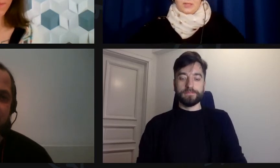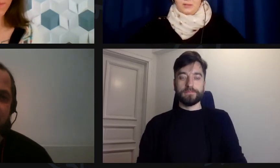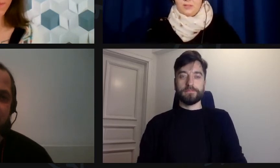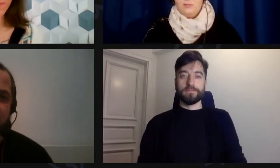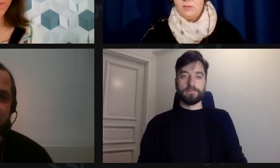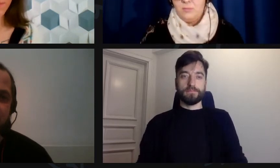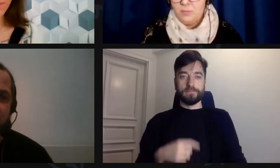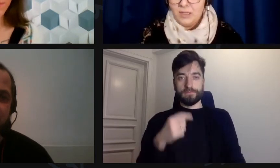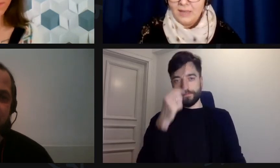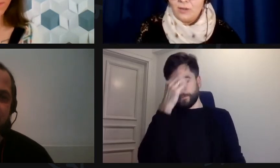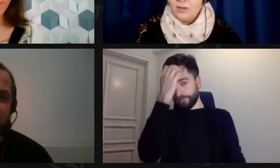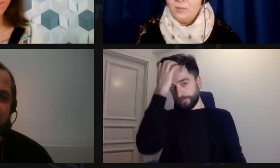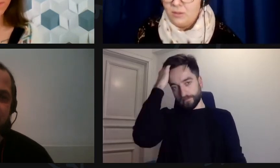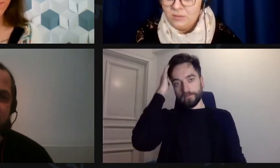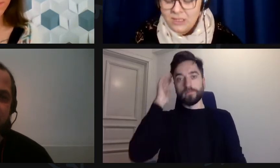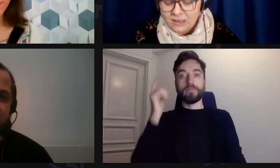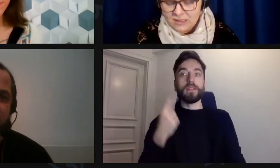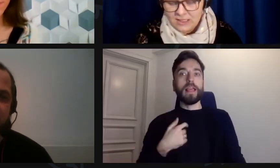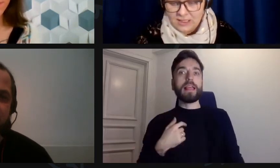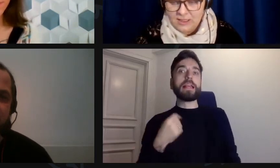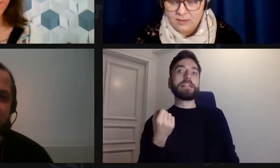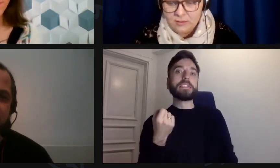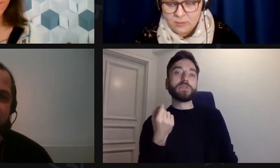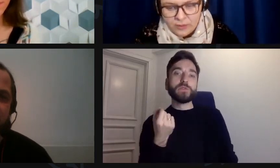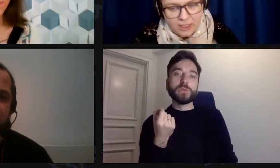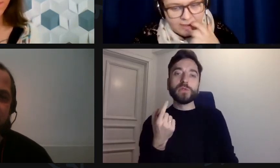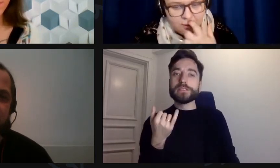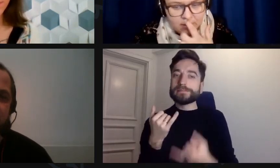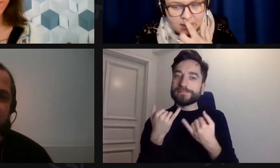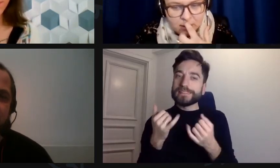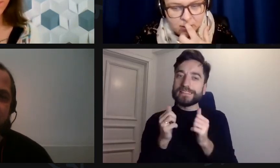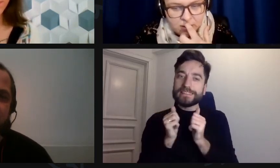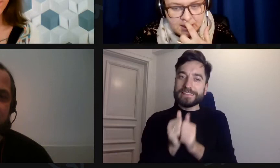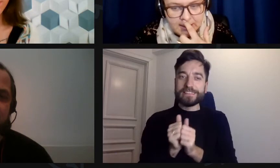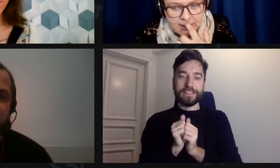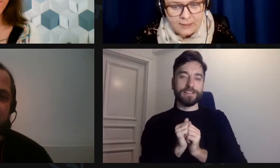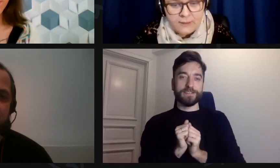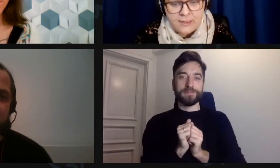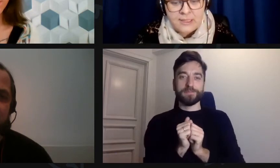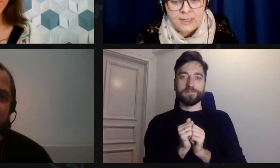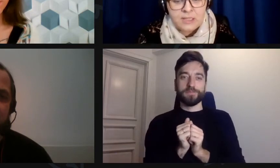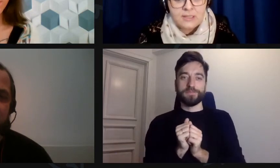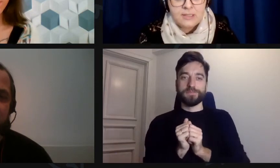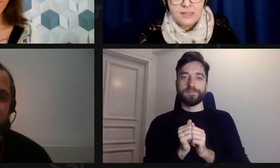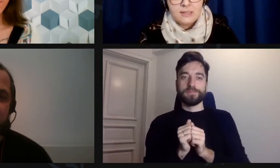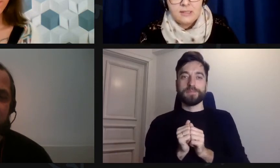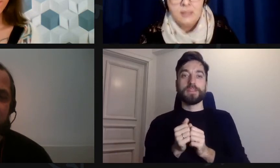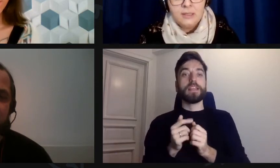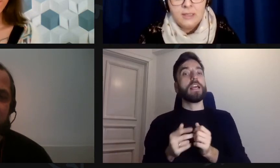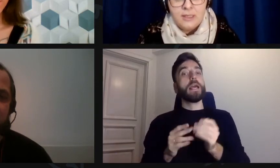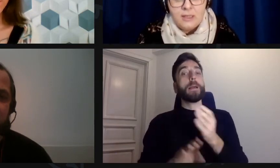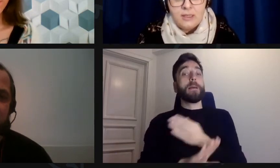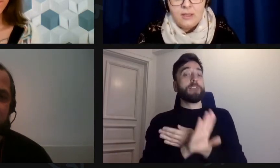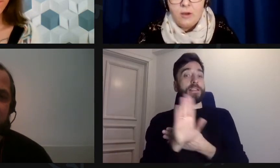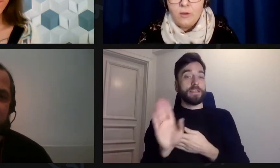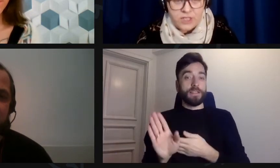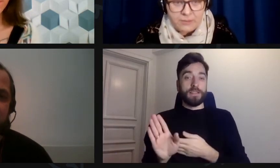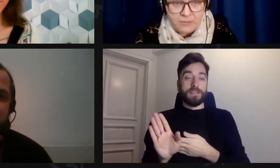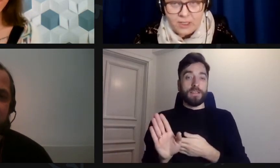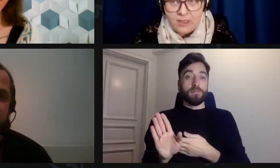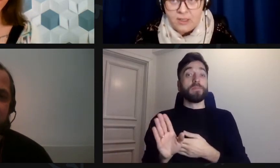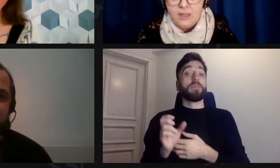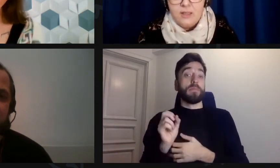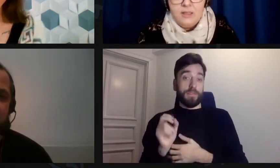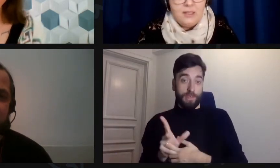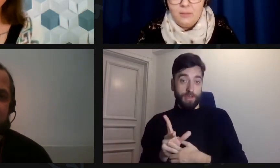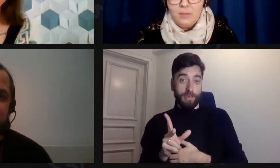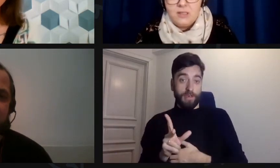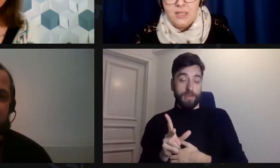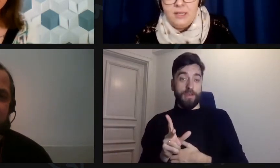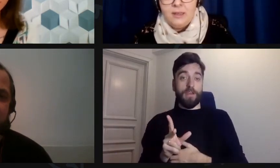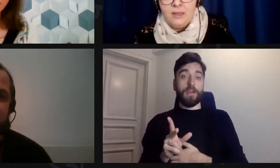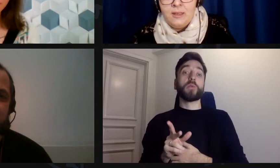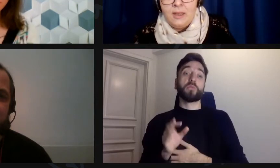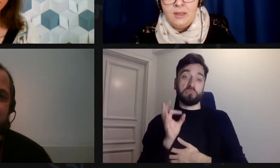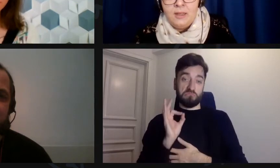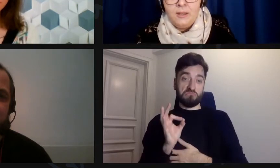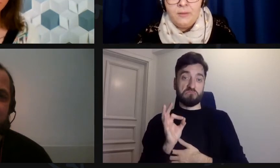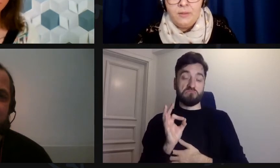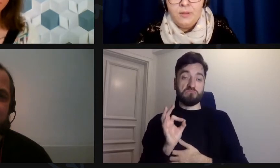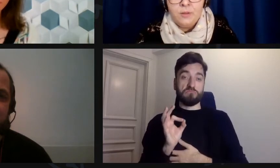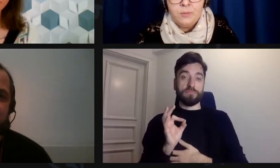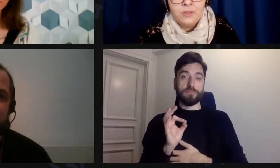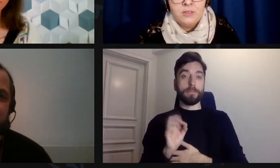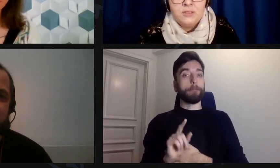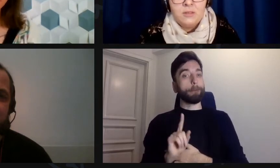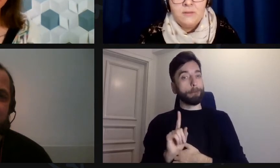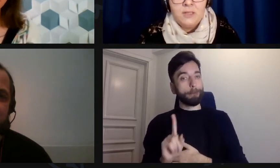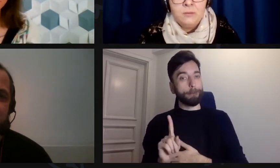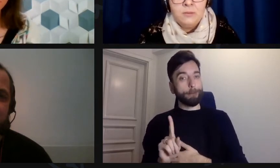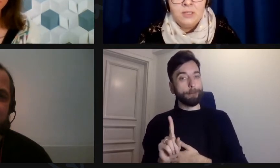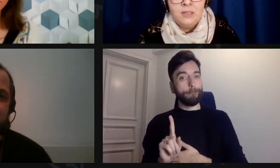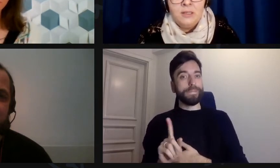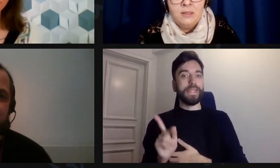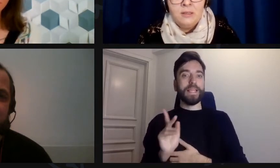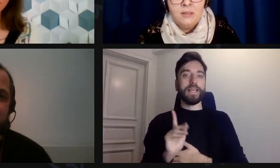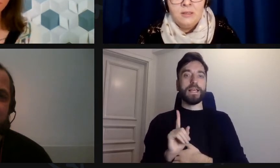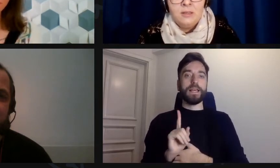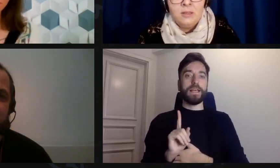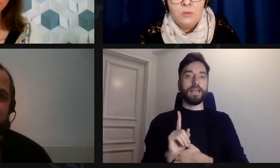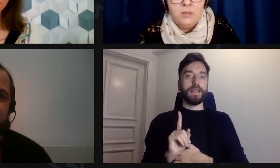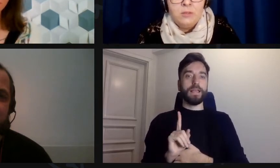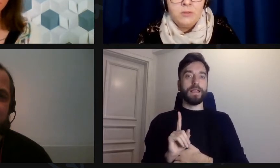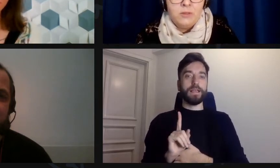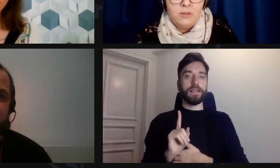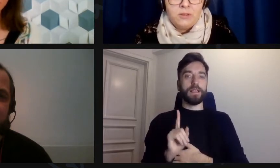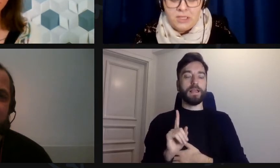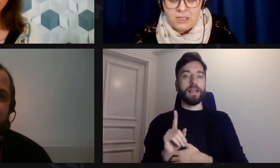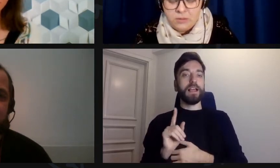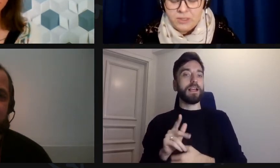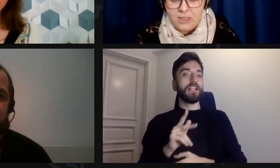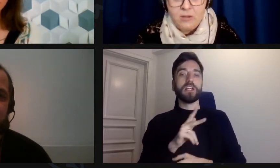Katarzyna – ja mam tutaj odmienne zdanie, kwestia prezentacji owszem jak najbardziej, ale tylko przy zachowaniu tej reguły dobrowolności,